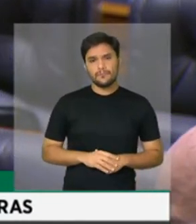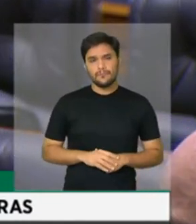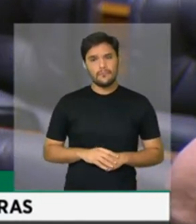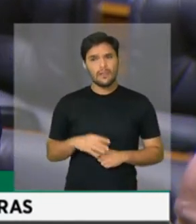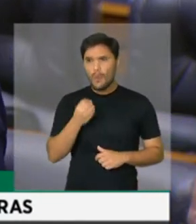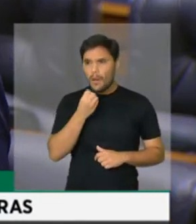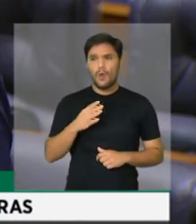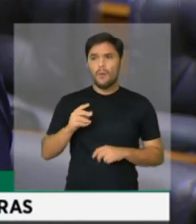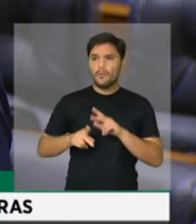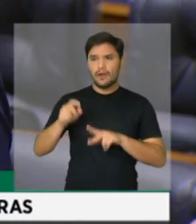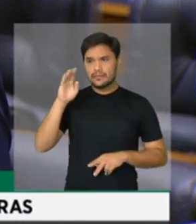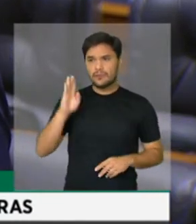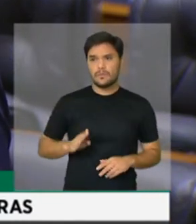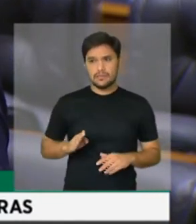[DEPUTADO]: SR. PRESIDENTE, O MDB ORIENTA NÃ